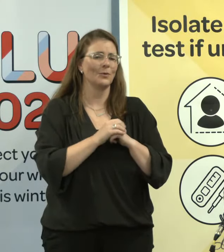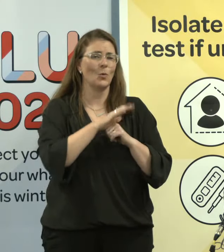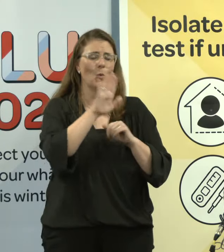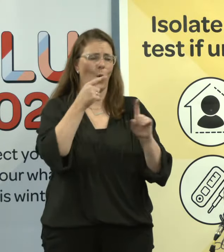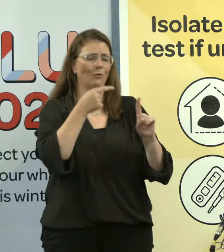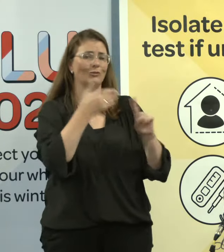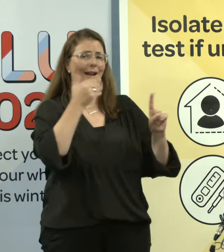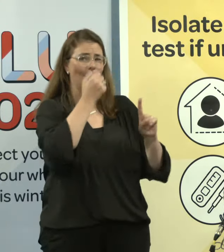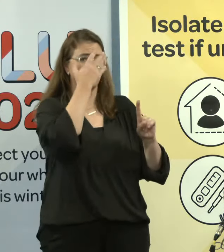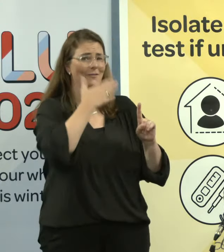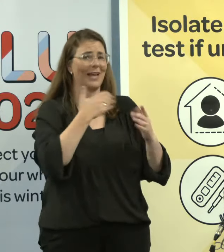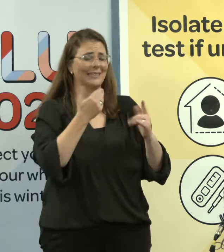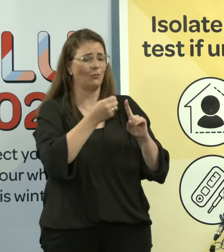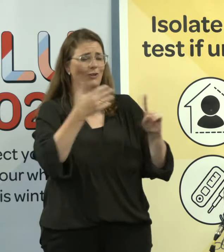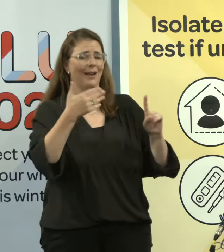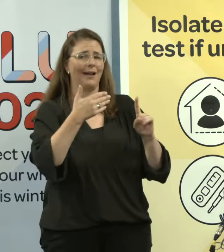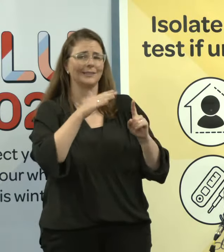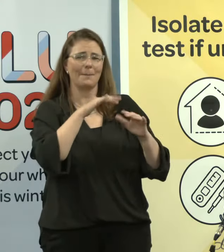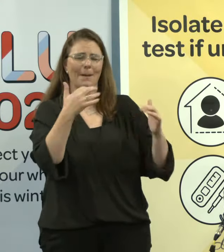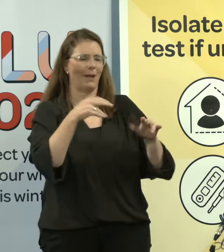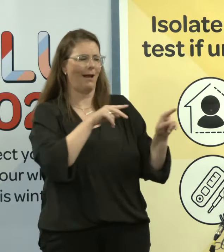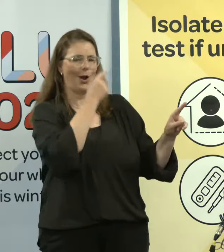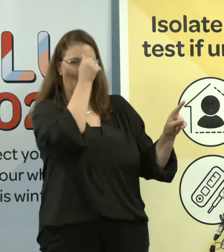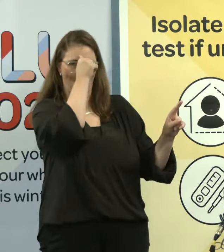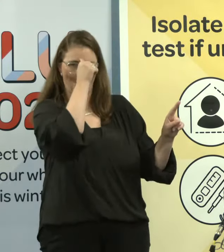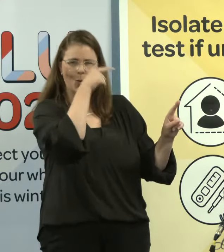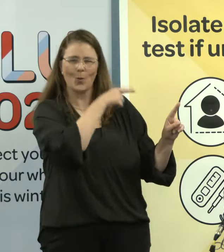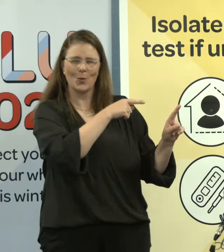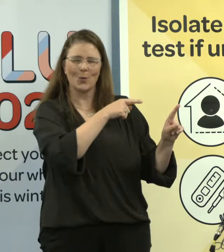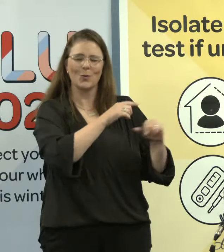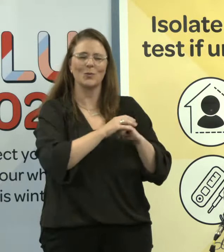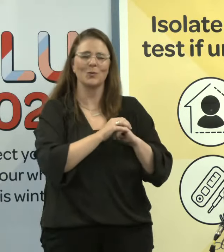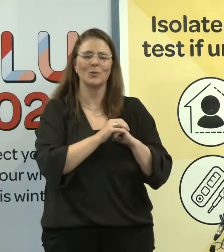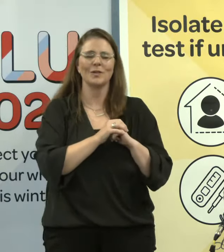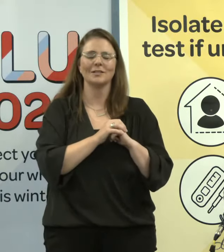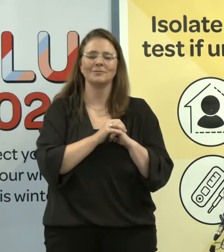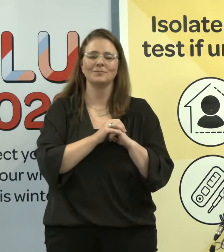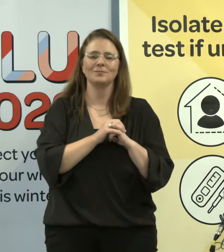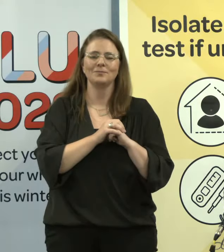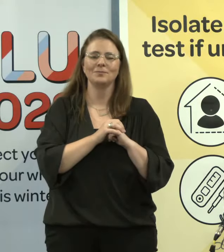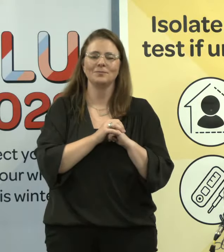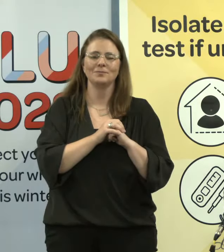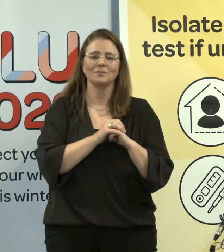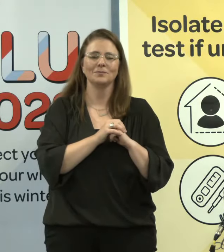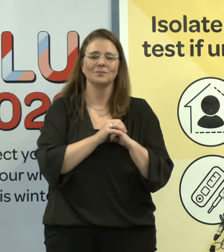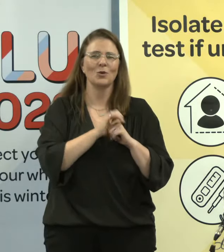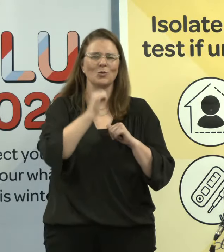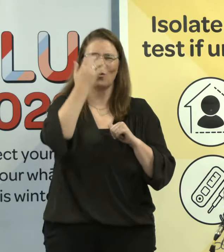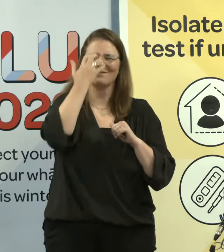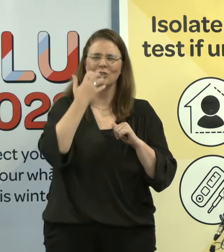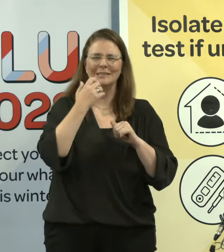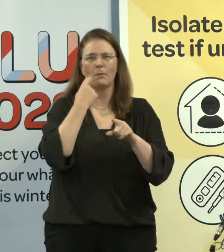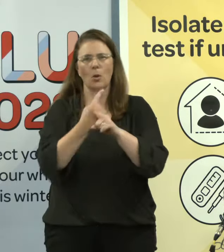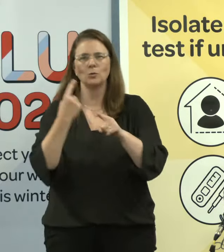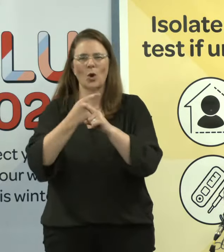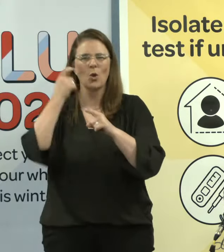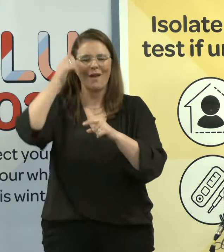te Kaiwhakahaere mo te Hauora a te iwi, Caroline, me kua awhi koe i te aroha me te kaha. Kua